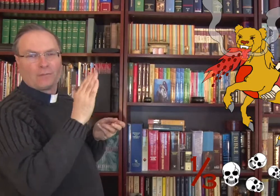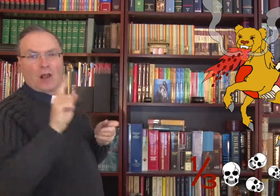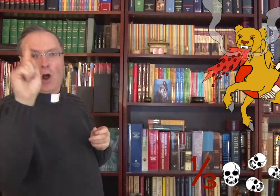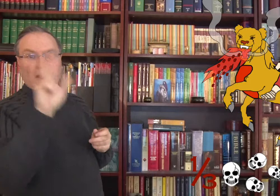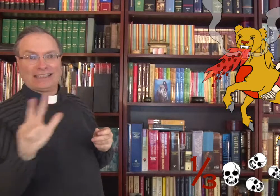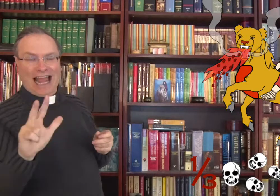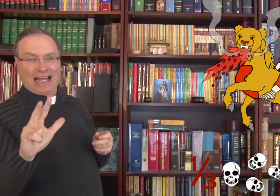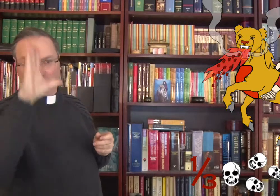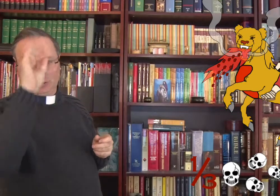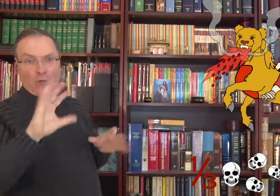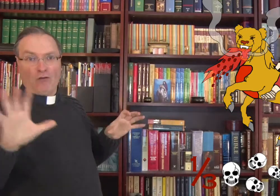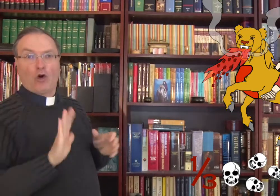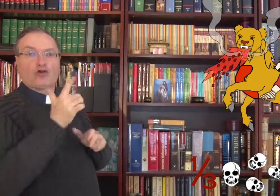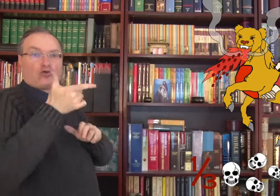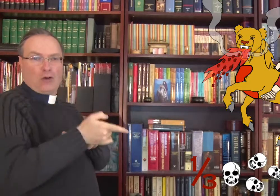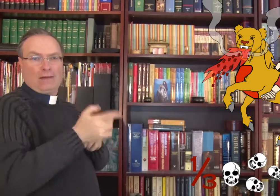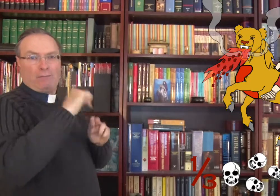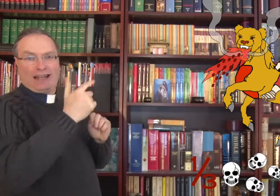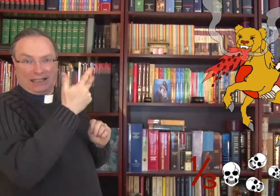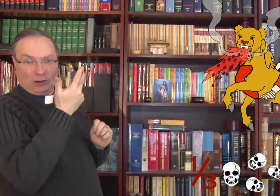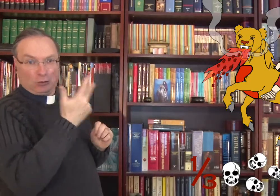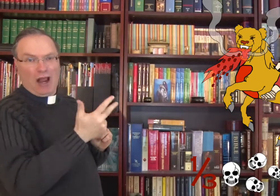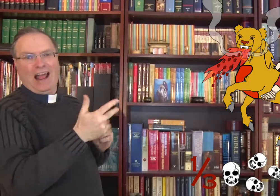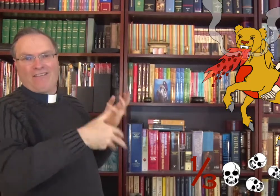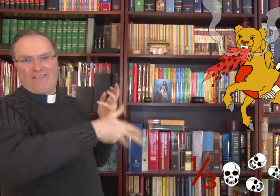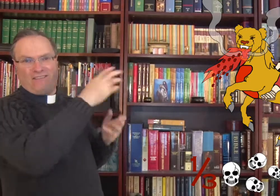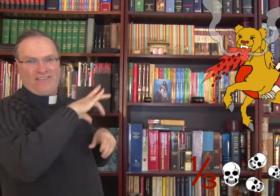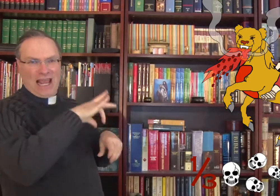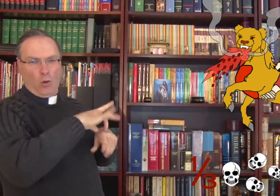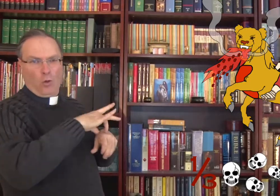Le tiers des hommes fut tué par ces trois fléaux: